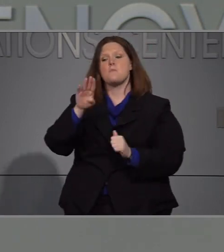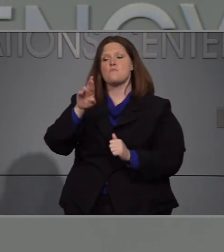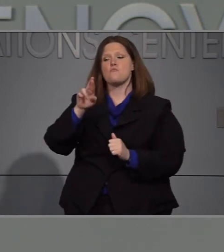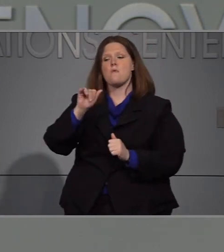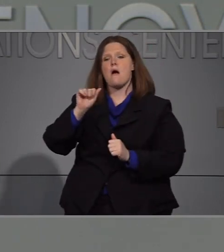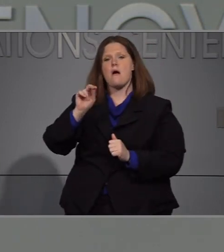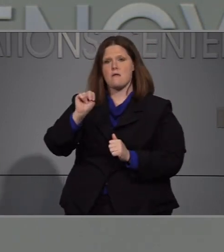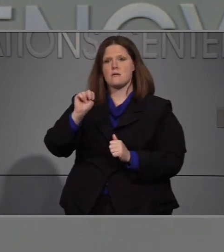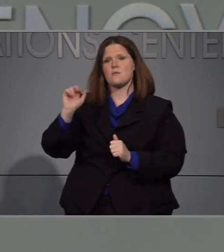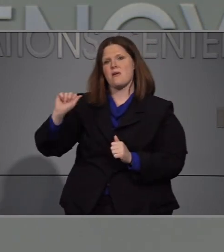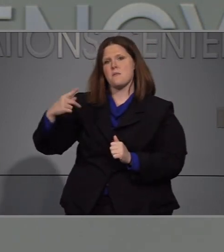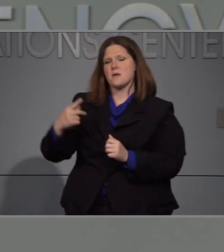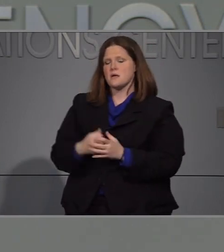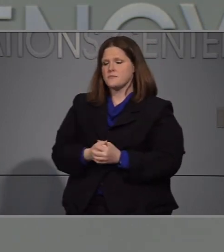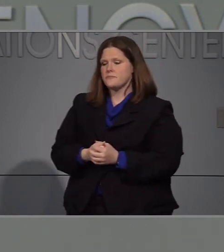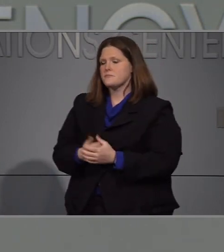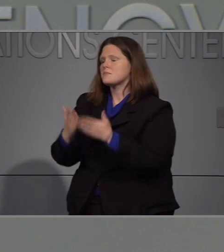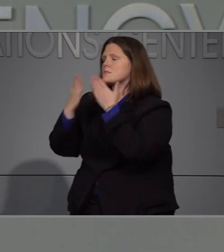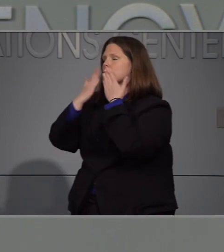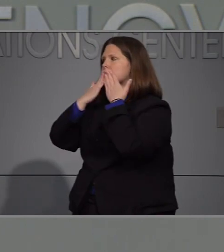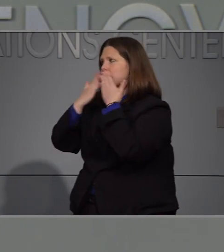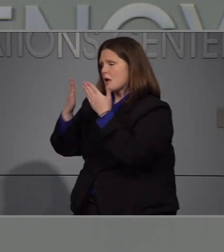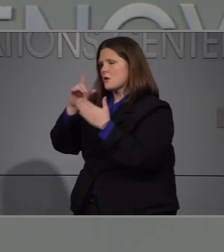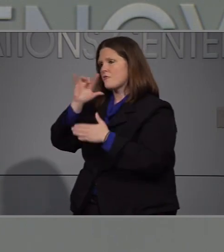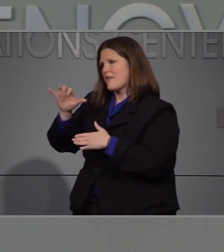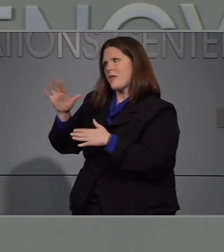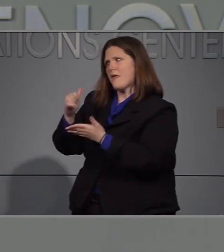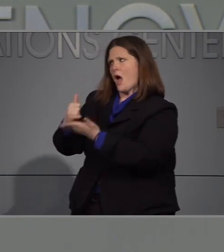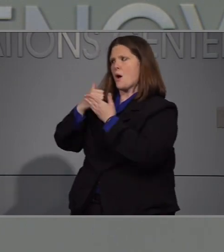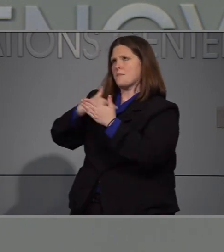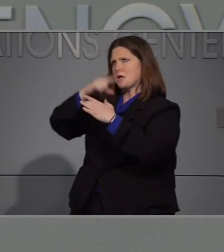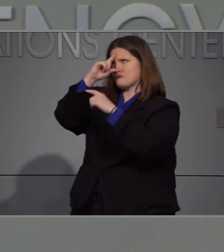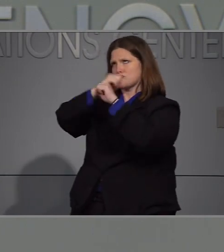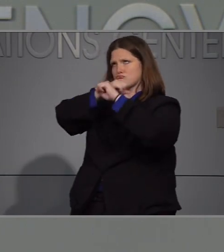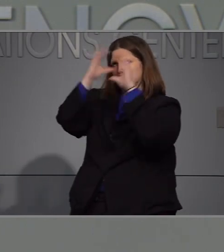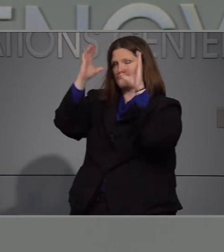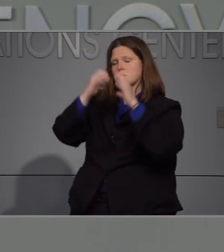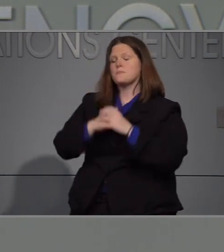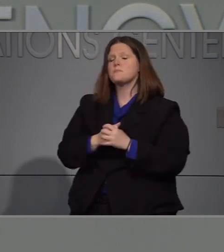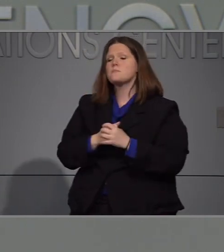Tenemos una pregunta de seguimiento de Brian, Anderson de Associated Press gracias su